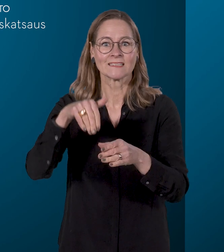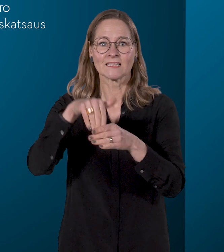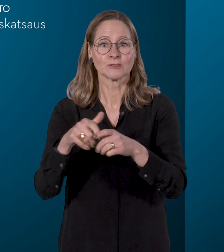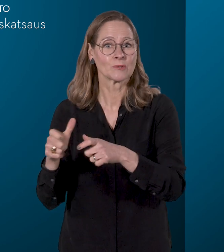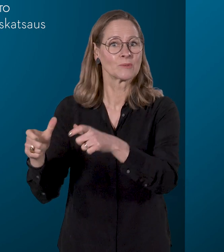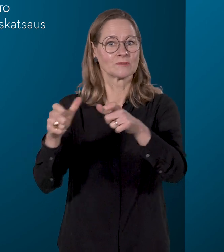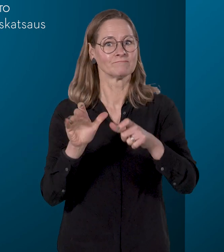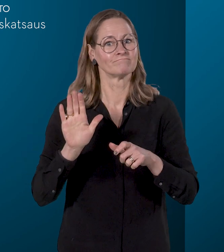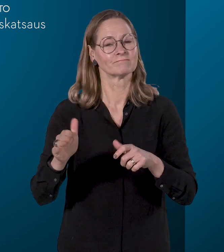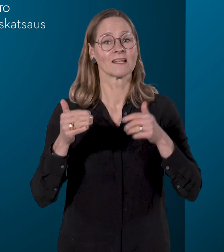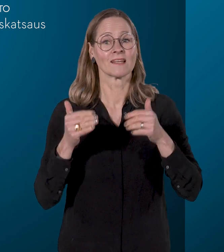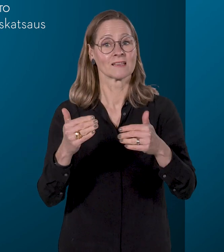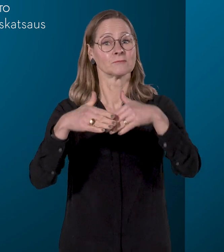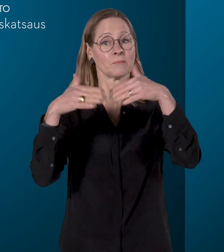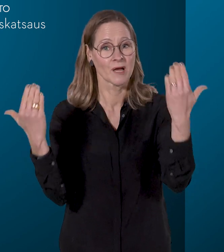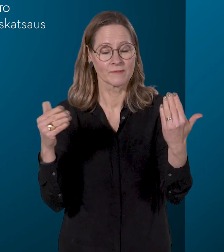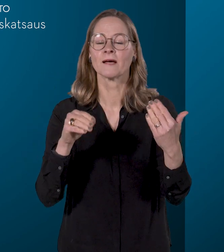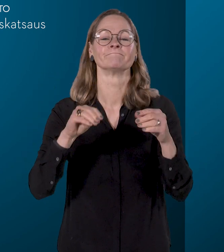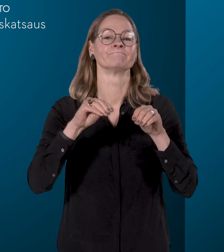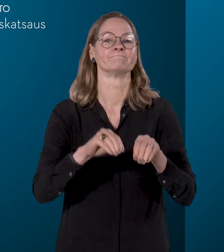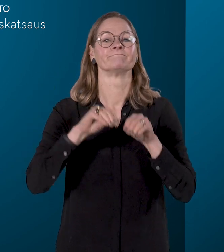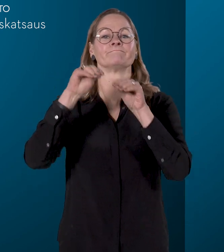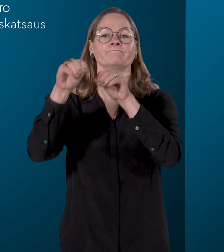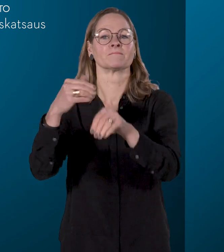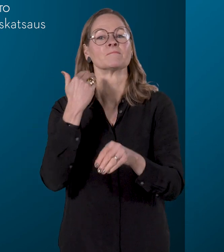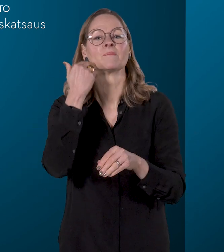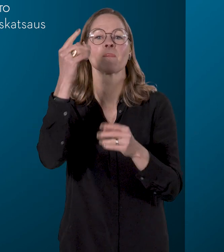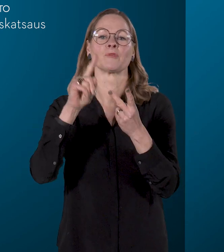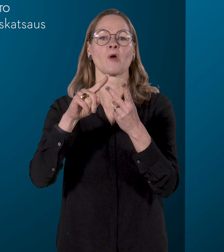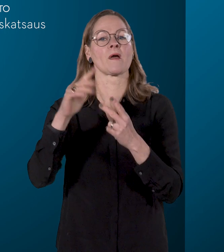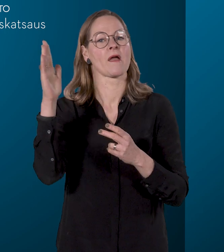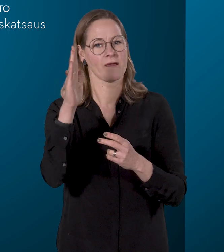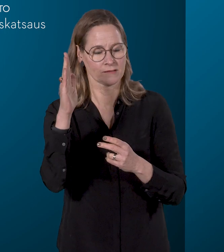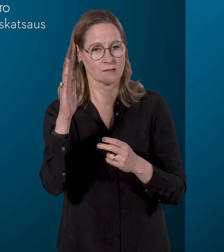jäsenyhdistysten kehittämispäivä siirtyy toiseen ajankohtaan.